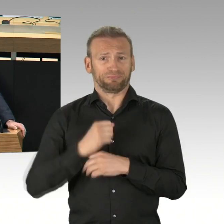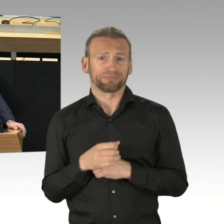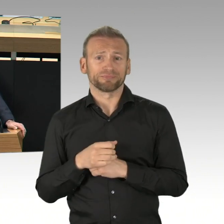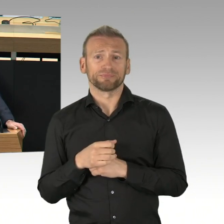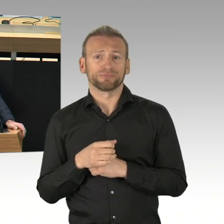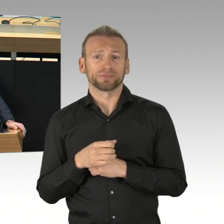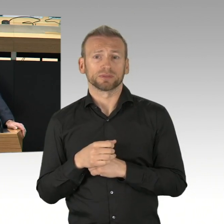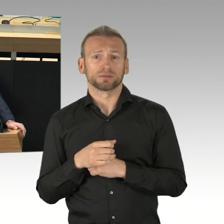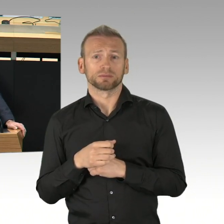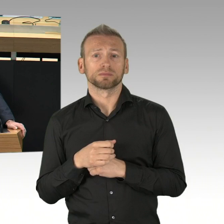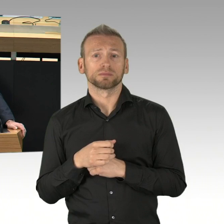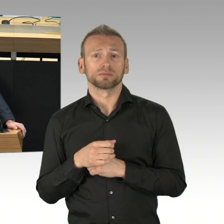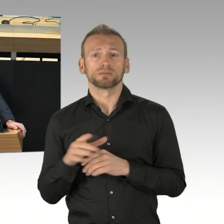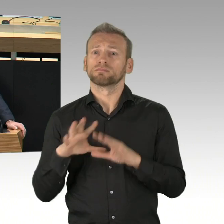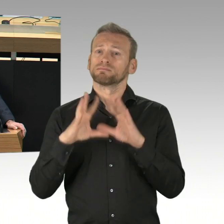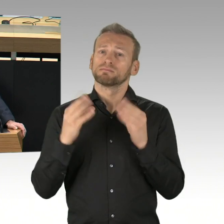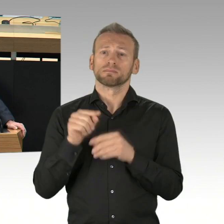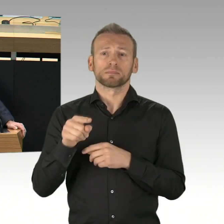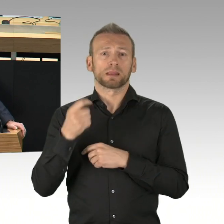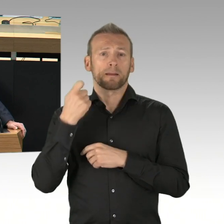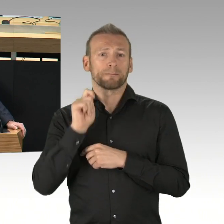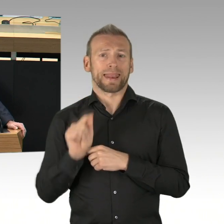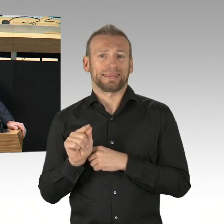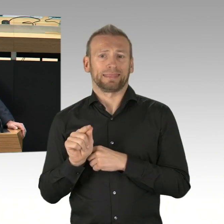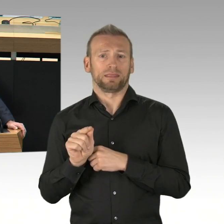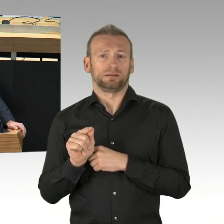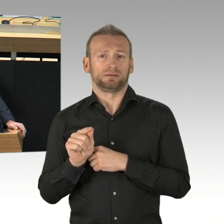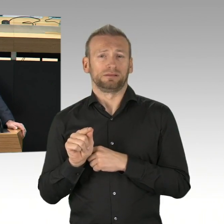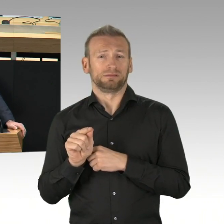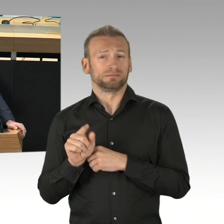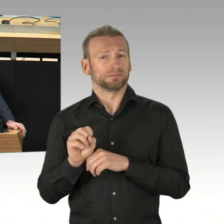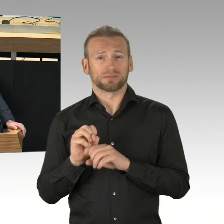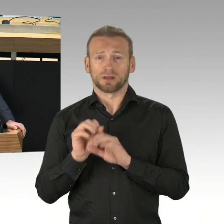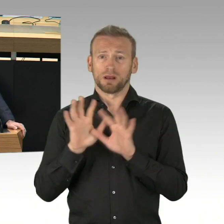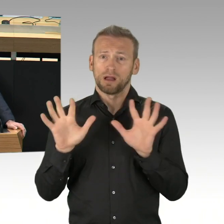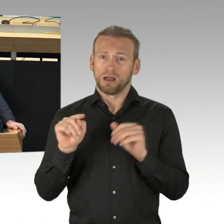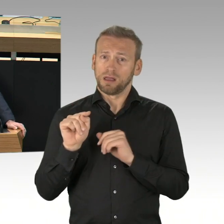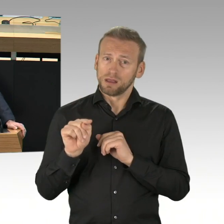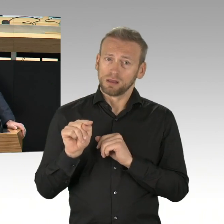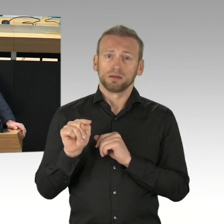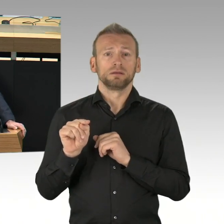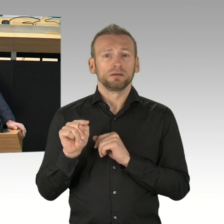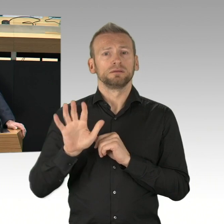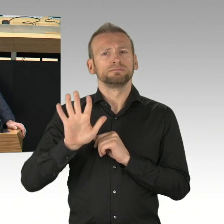dass Sie heute trotz aller Warnungen, ein verfassungswidriges Gesetz auf den Weg gebracht haben,